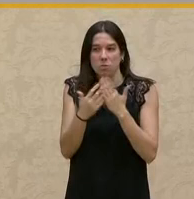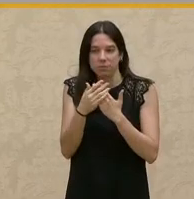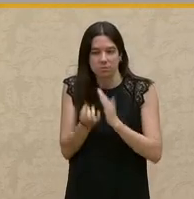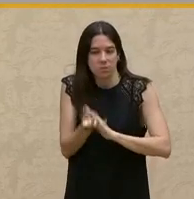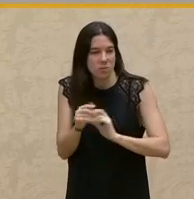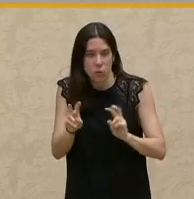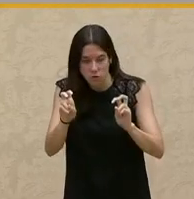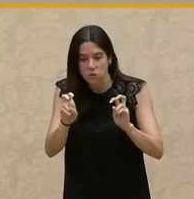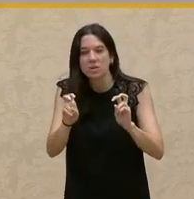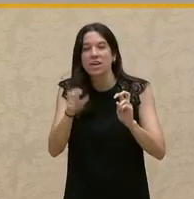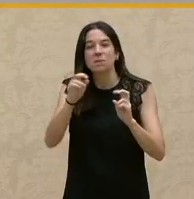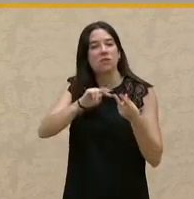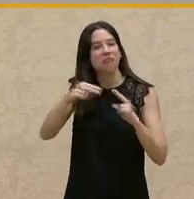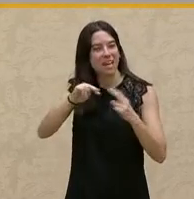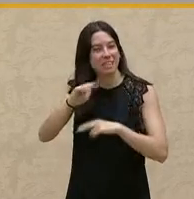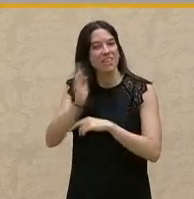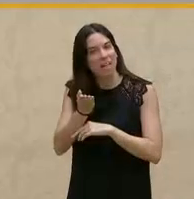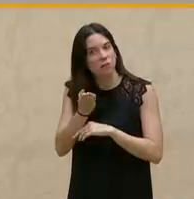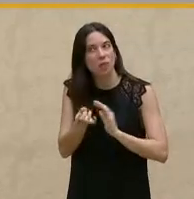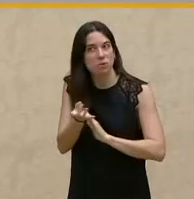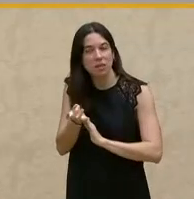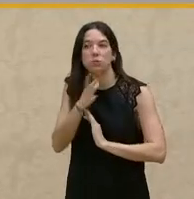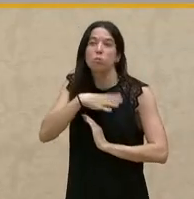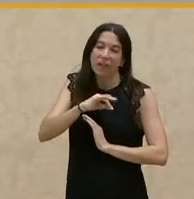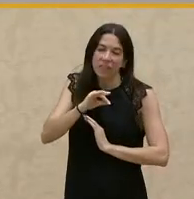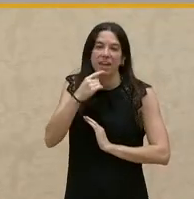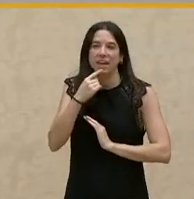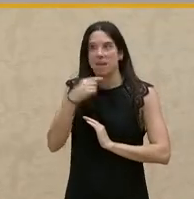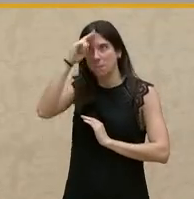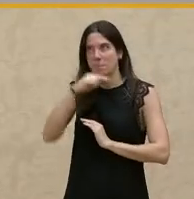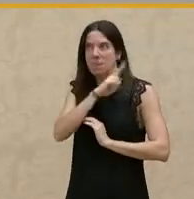aunque los genes afectados causantes de la enfermedad pueden ser de ambos padres afectados.